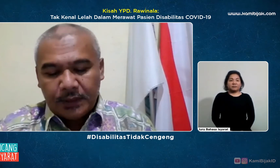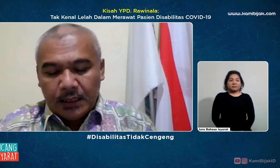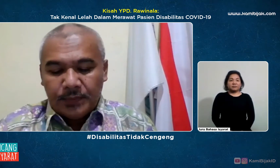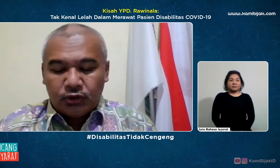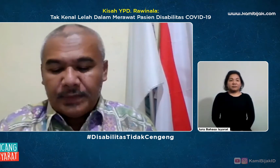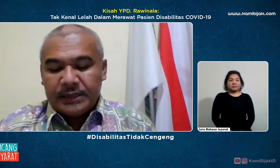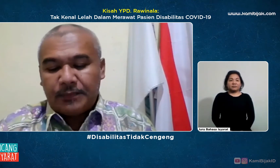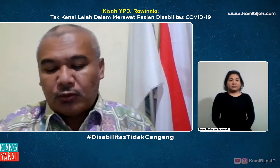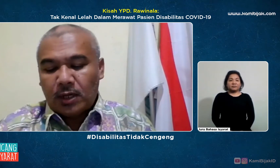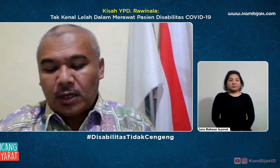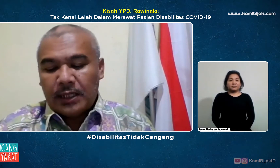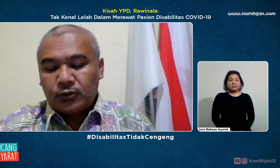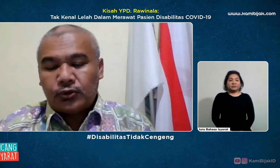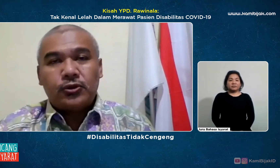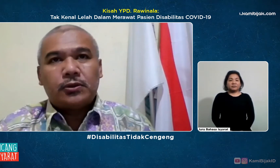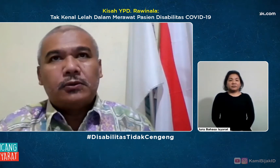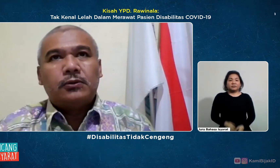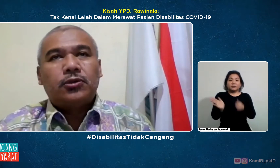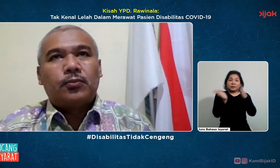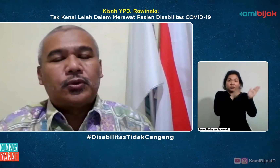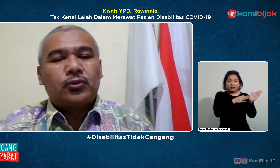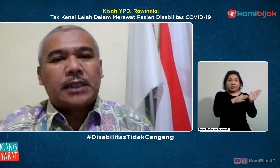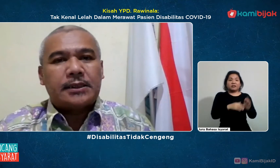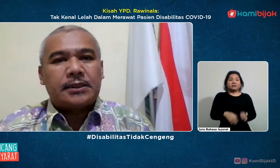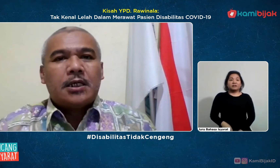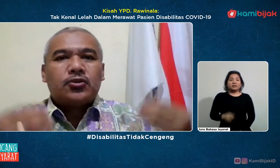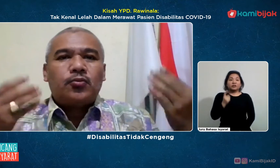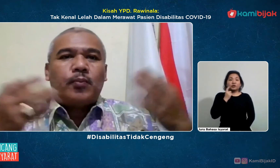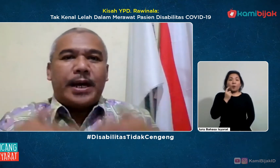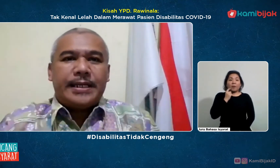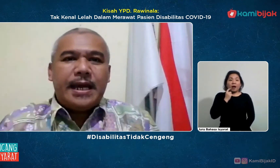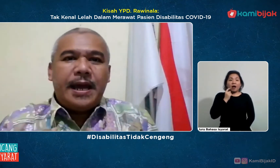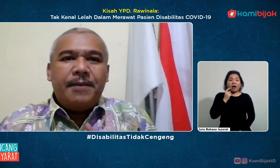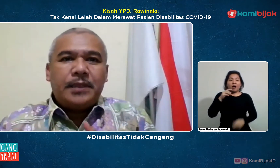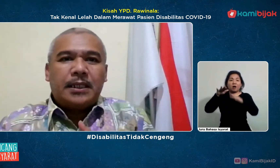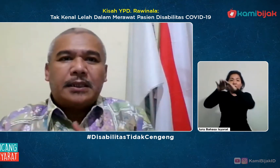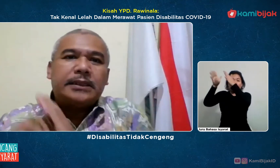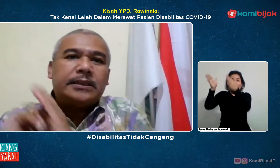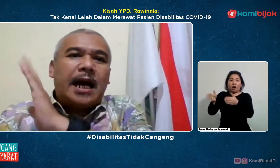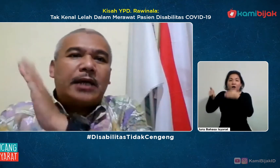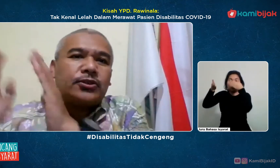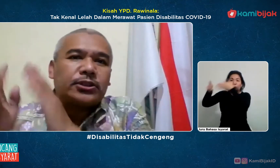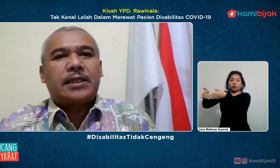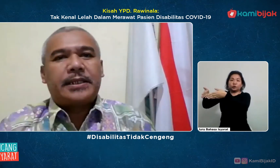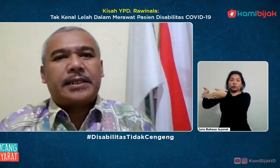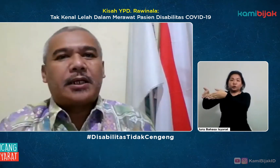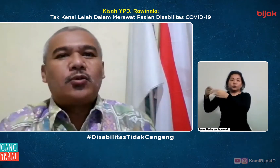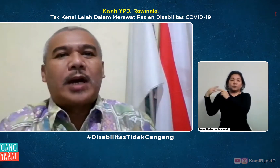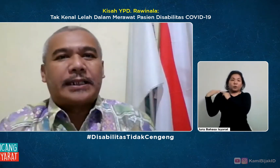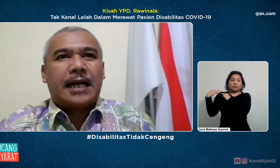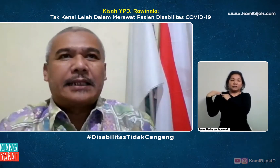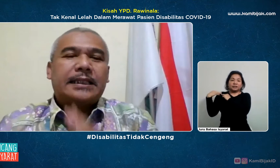adalah kami mencoba menyiapkan ruangan khusus untuk petugas supaya tidak harus kembali kepada keluarga.